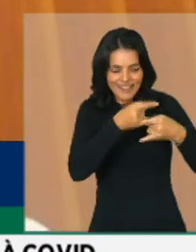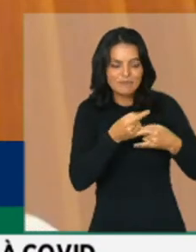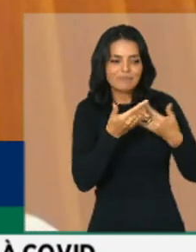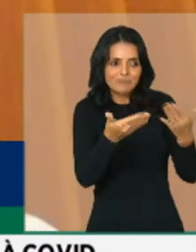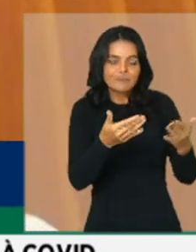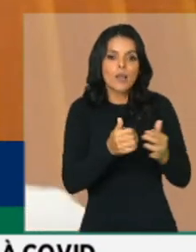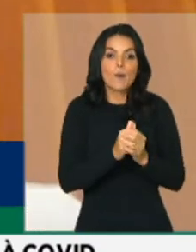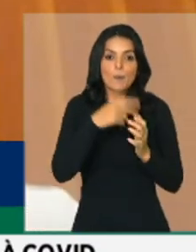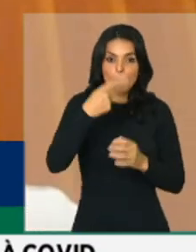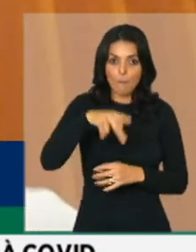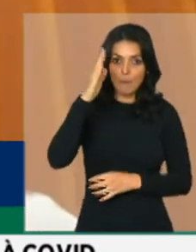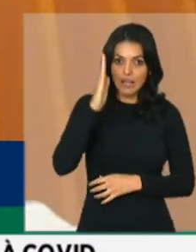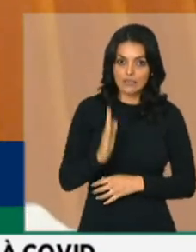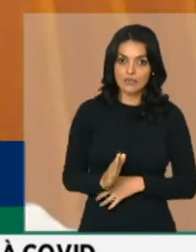OUTRO RITMO DE VACINAÇÃO. PORTANTO EU ESPERO QUE A CPI